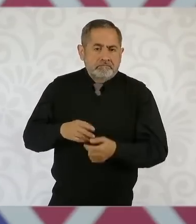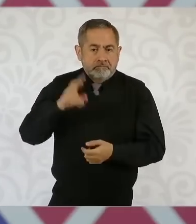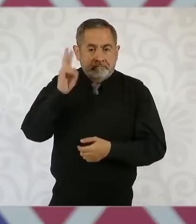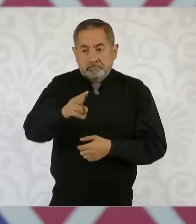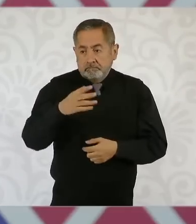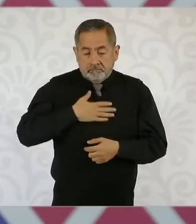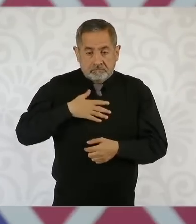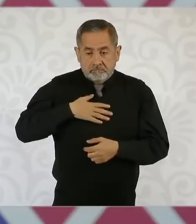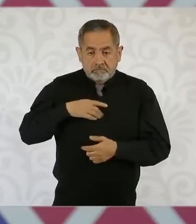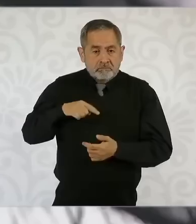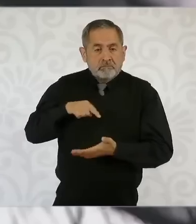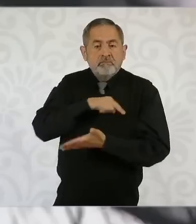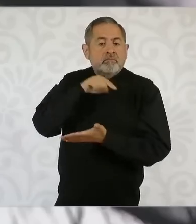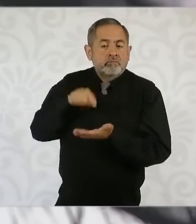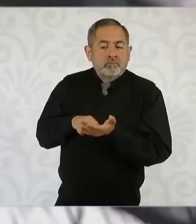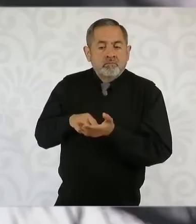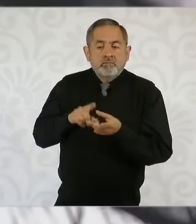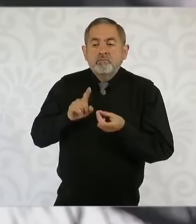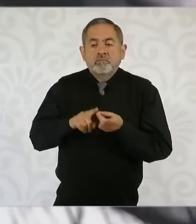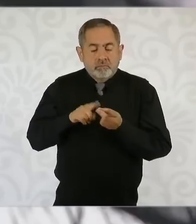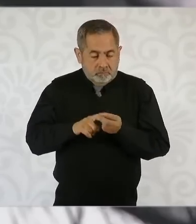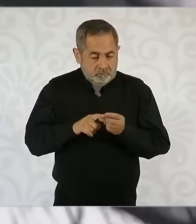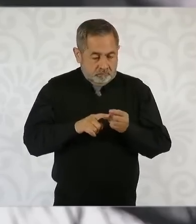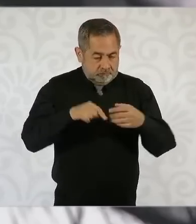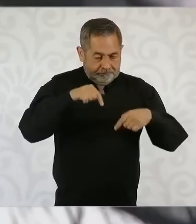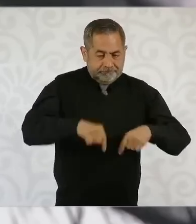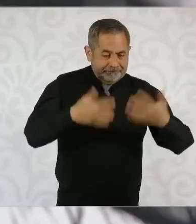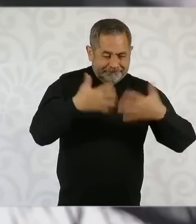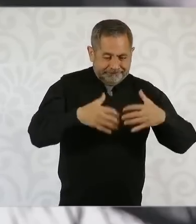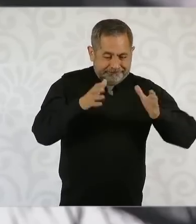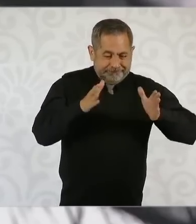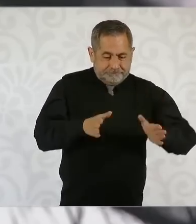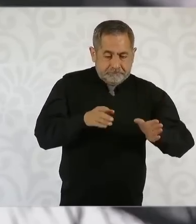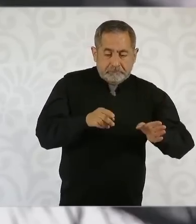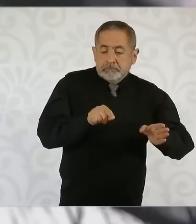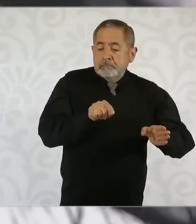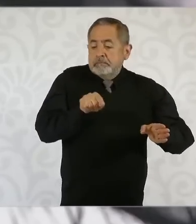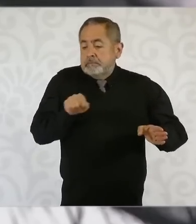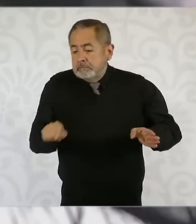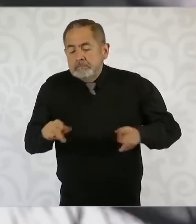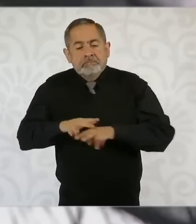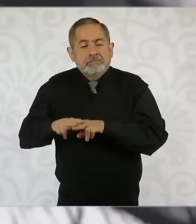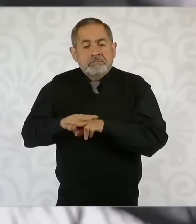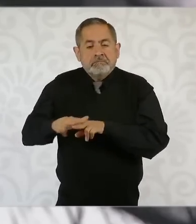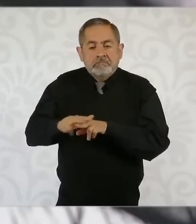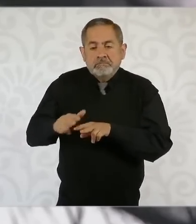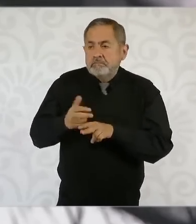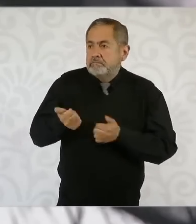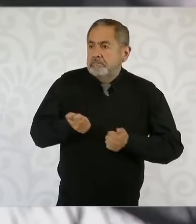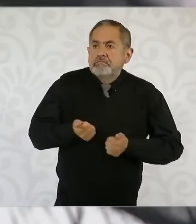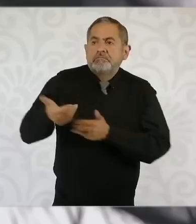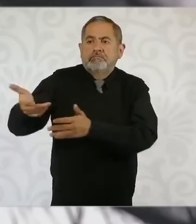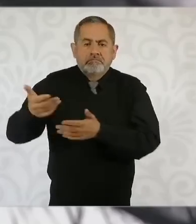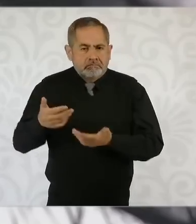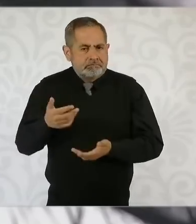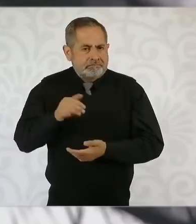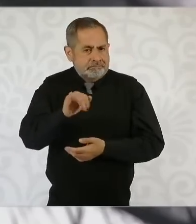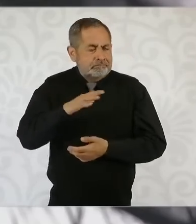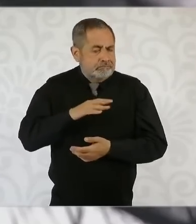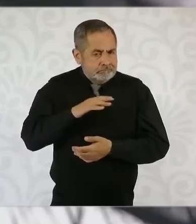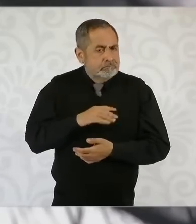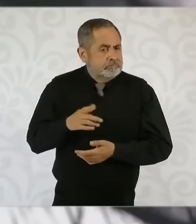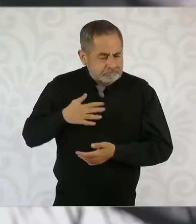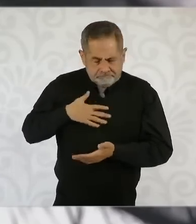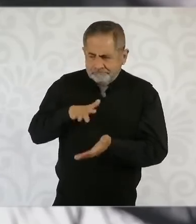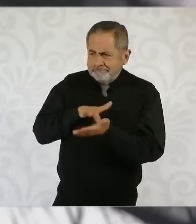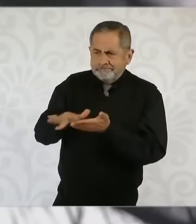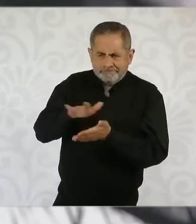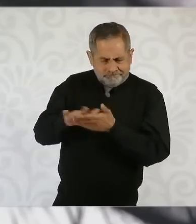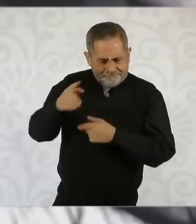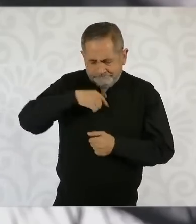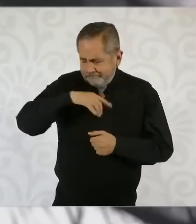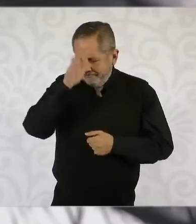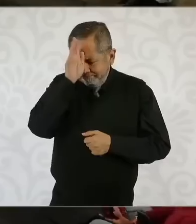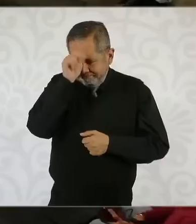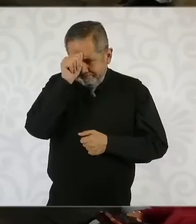están al lado de esas esas digamos modalidades nosotros apoyamos mucho eso porque realmente Es